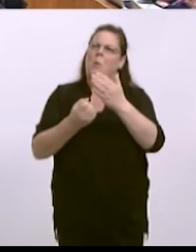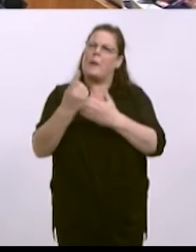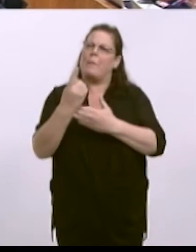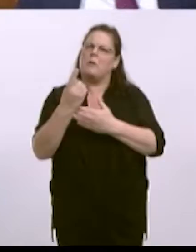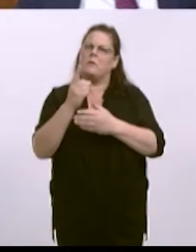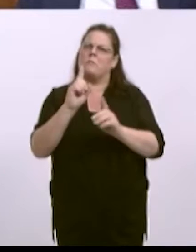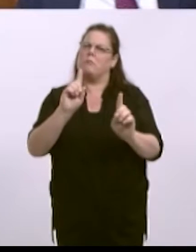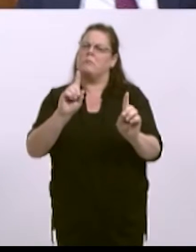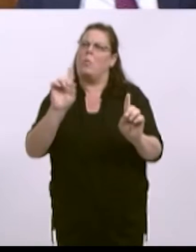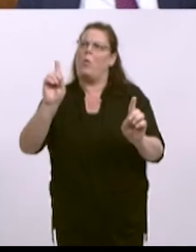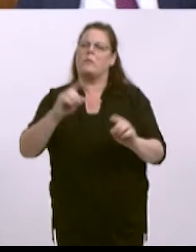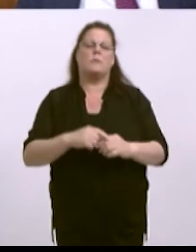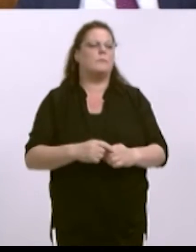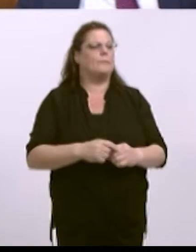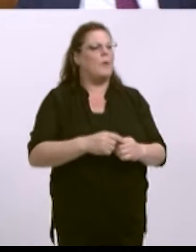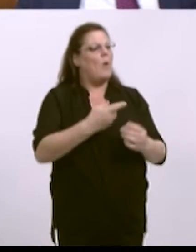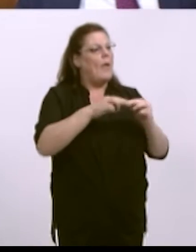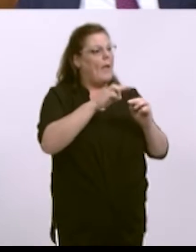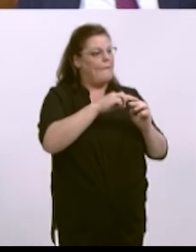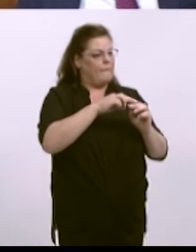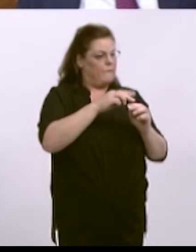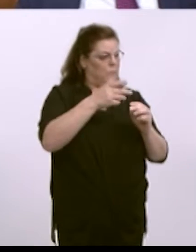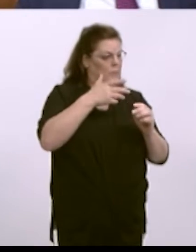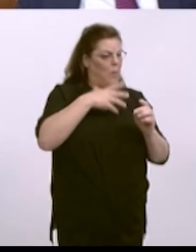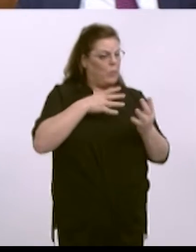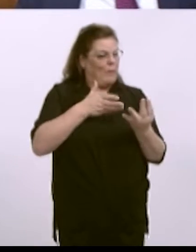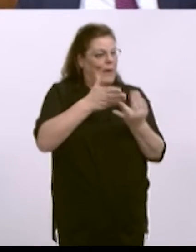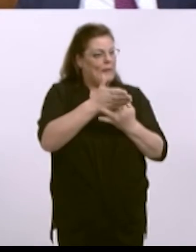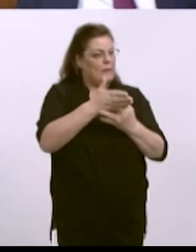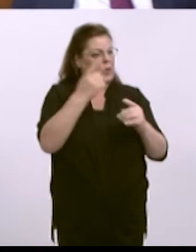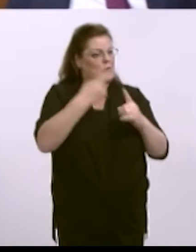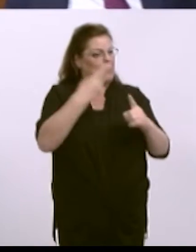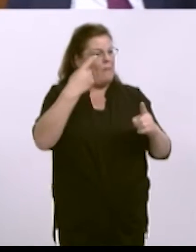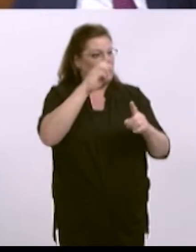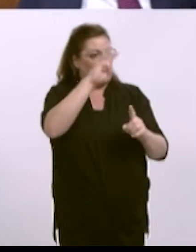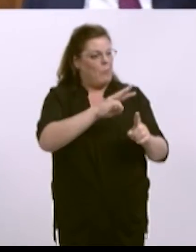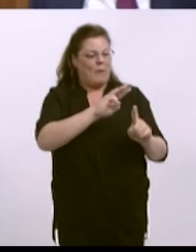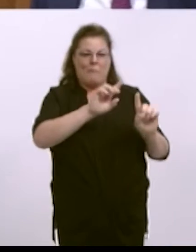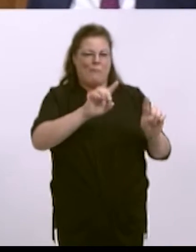fydd BT yn ei ddarparu iddyn nhw, maeín bosib iddyn nhw wedyn, wrth gwrs, gael eu cynghori